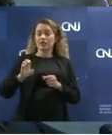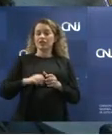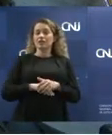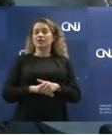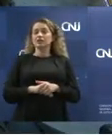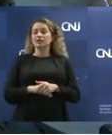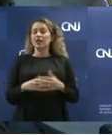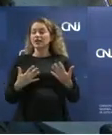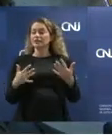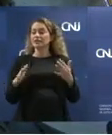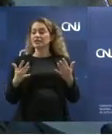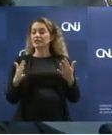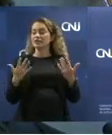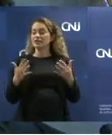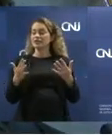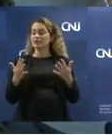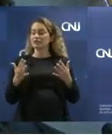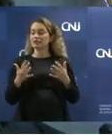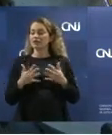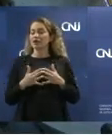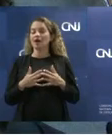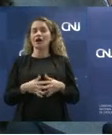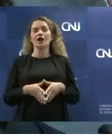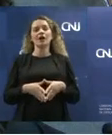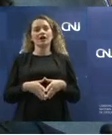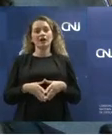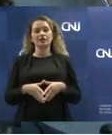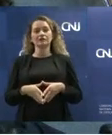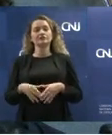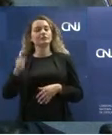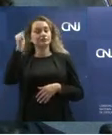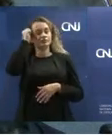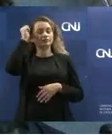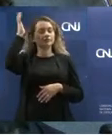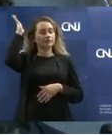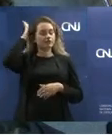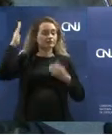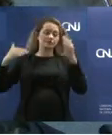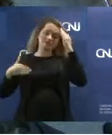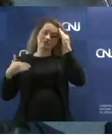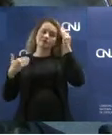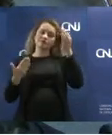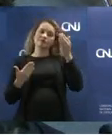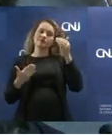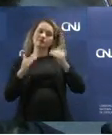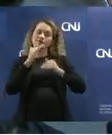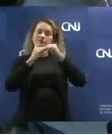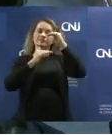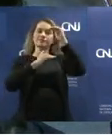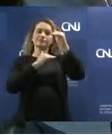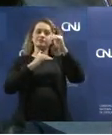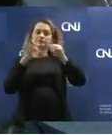Excelentíssimo Ministro Luiz Fux, presidente do Supremo Tribunal Federal e do Conselho Nacional de Justiça, em nome de quem